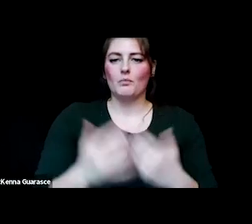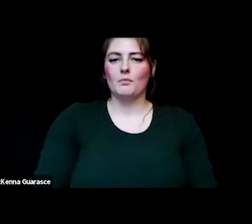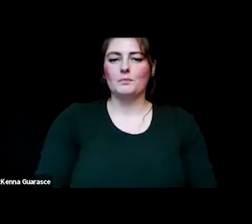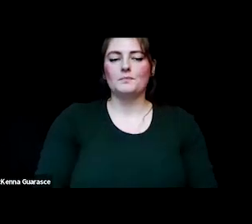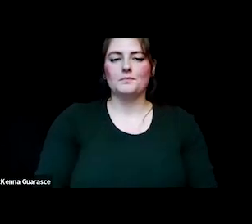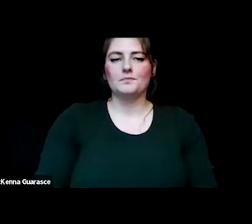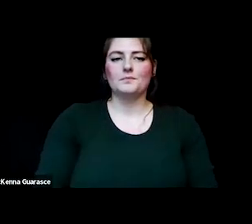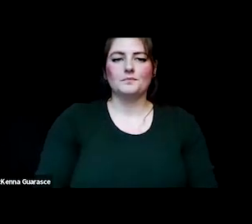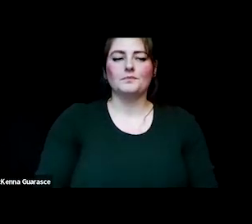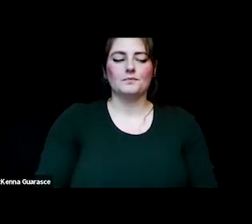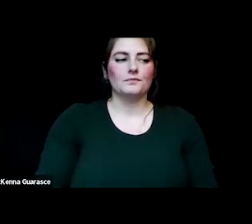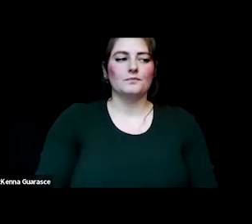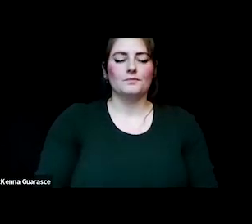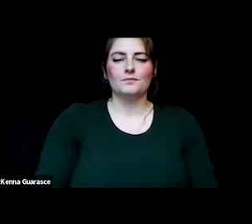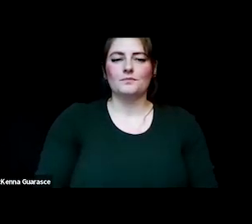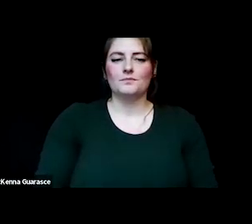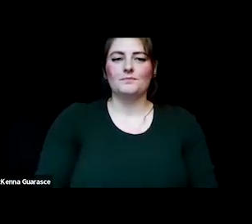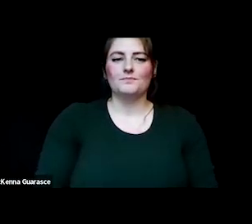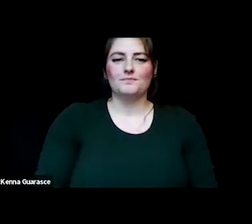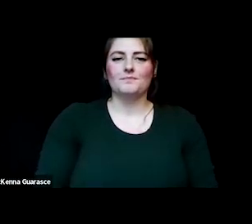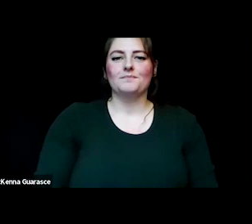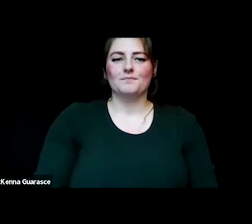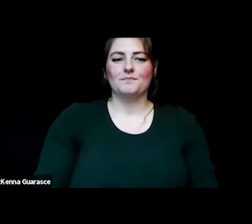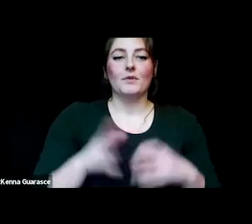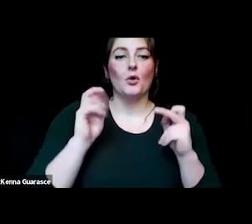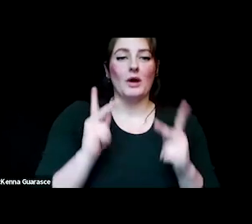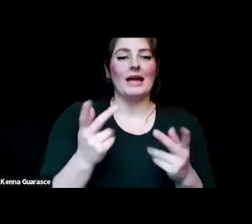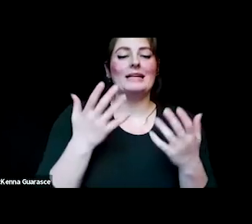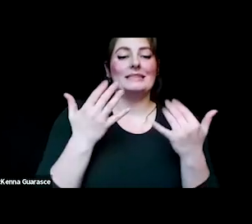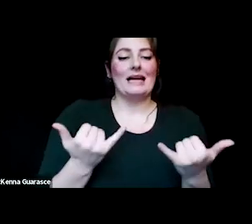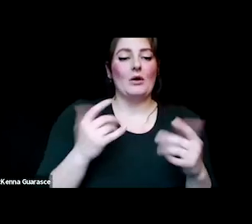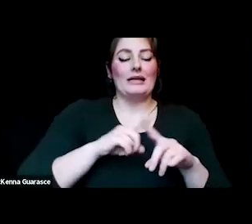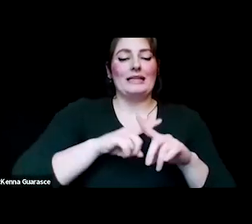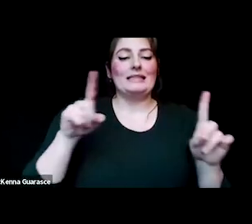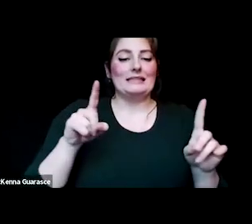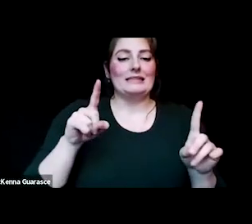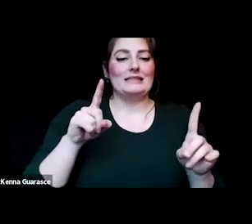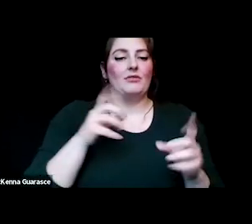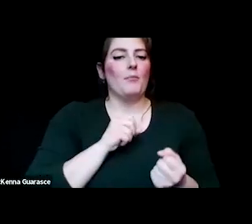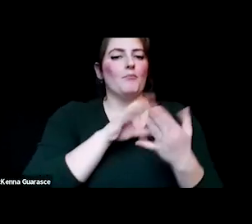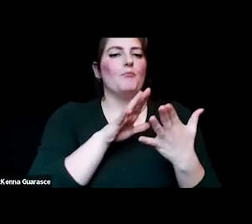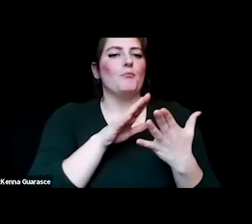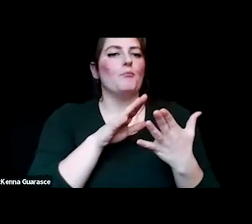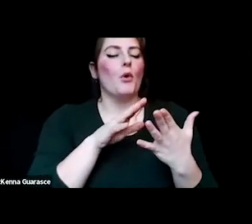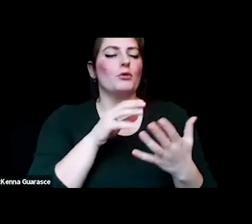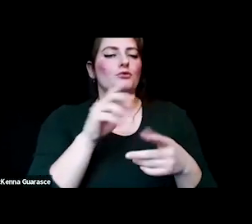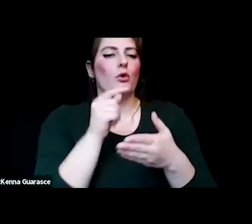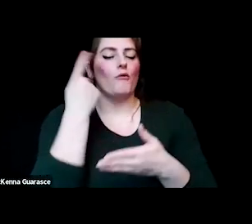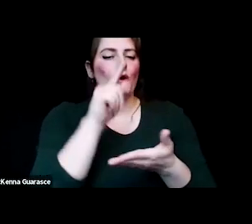Resultados de las opiniones de la comunidad. Bien, tomamos un método alternativo al tratamiento de personas que usan drogas. Nuestra clínica desarrolla el papel